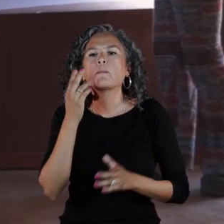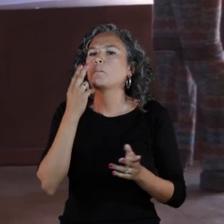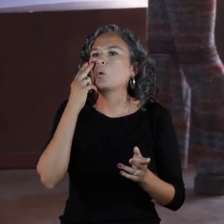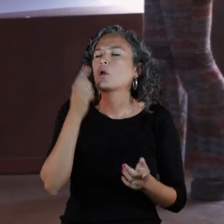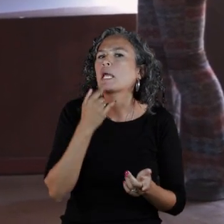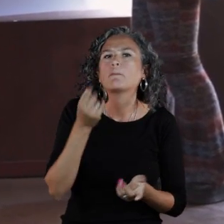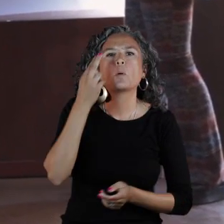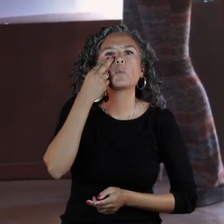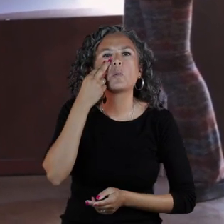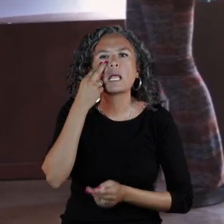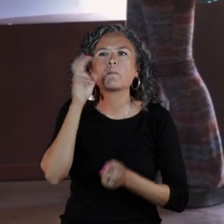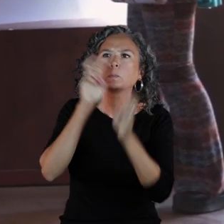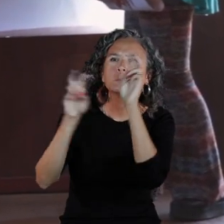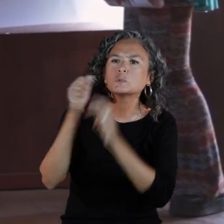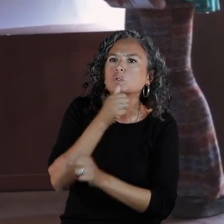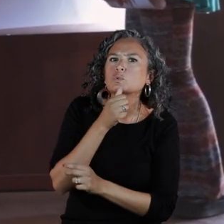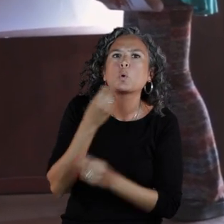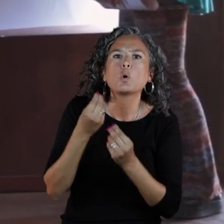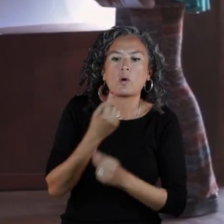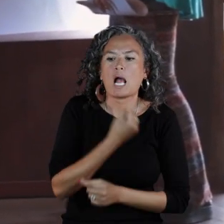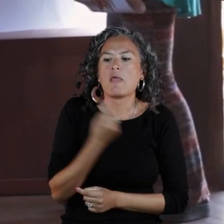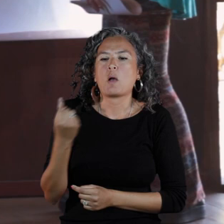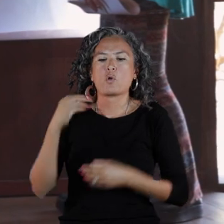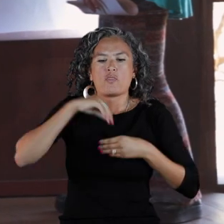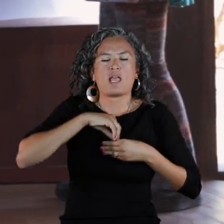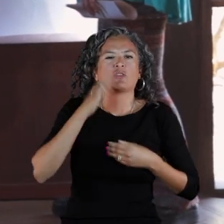resuelven los conflictos.